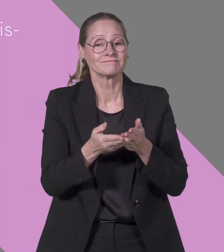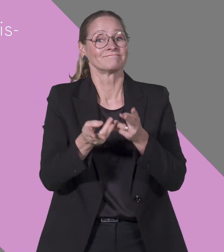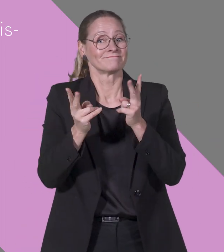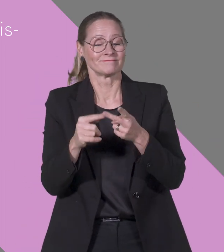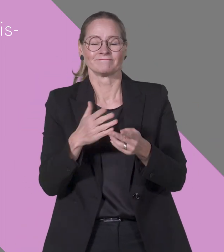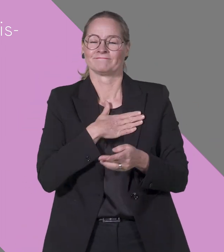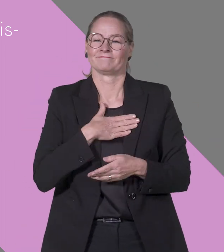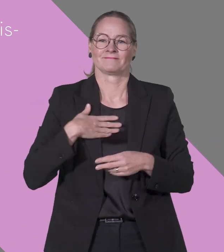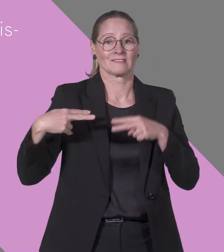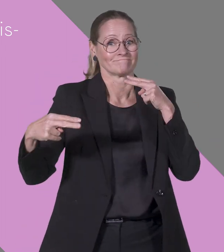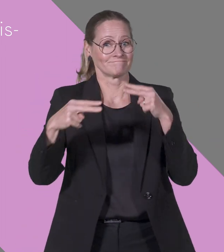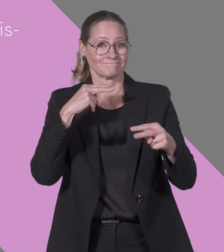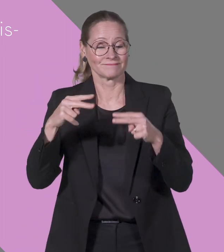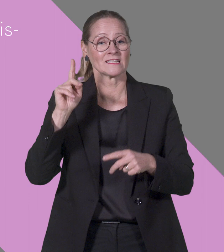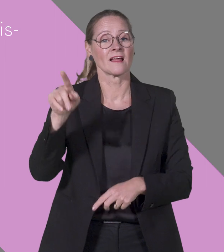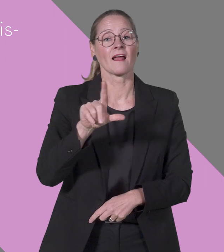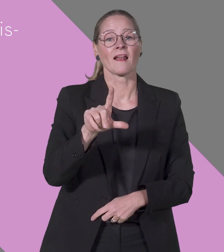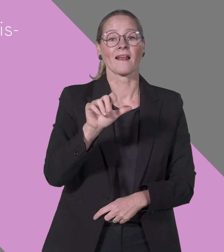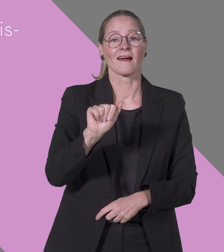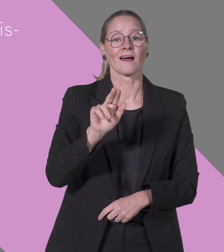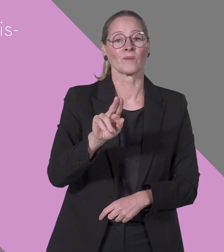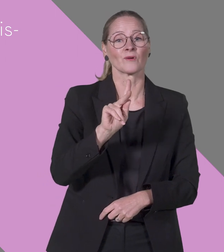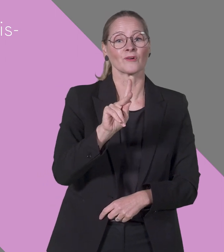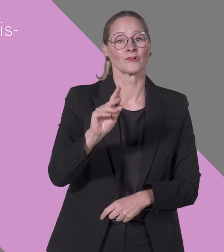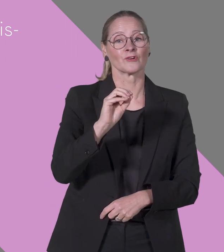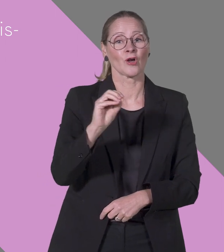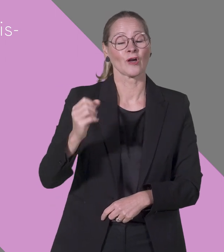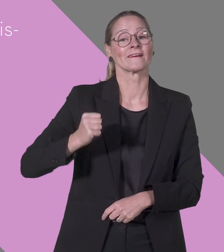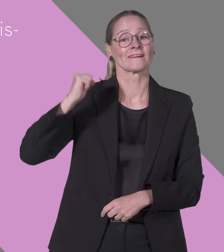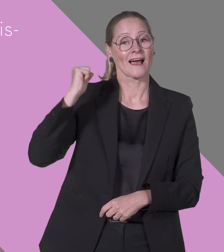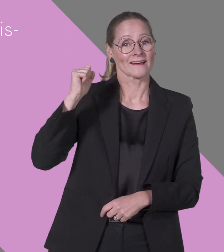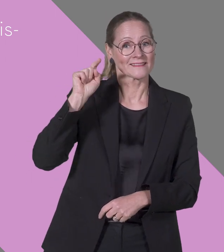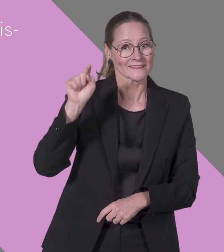sekä maukas ateria Laukon kartanossa.